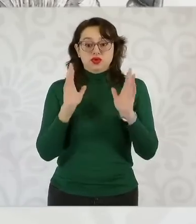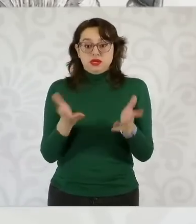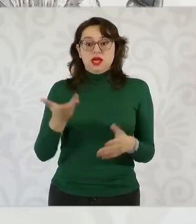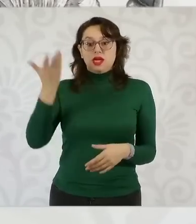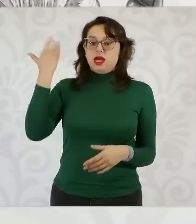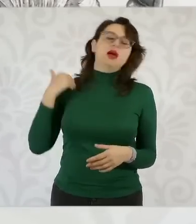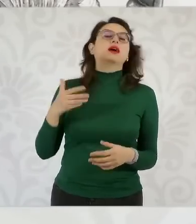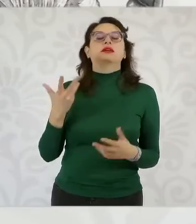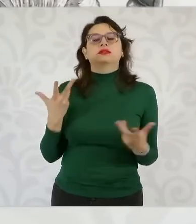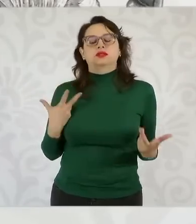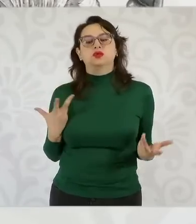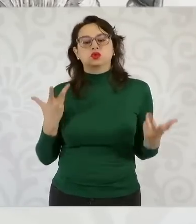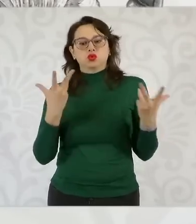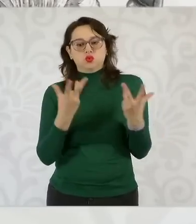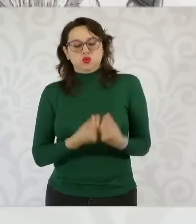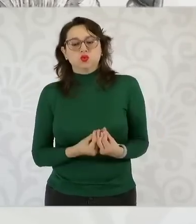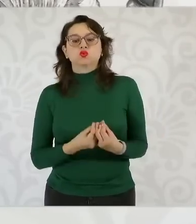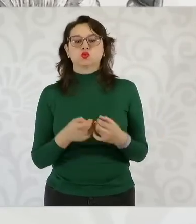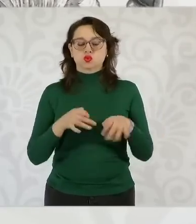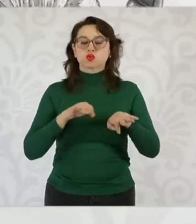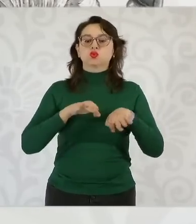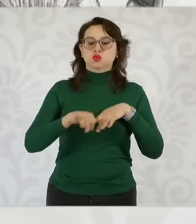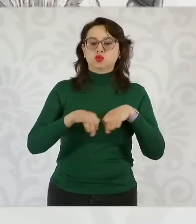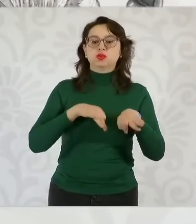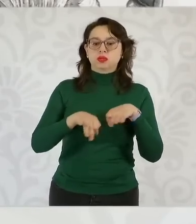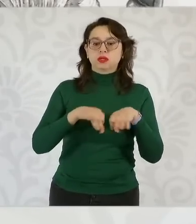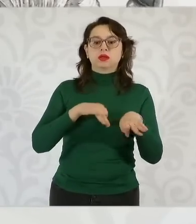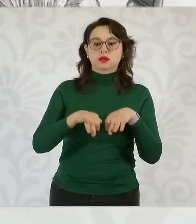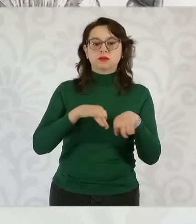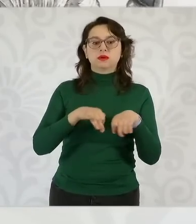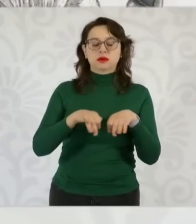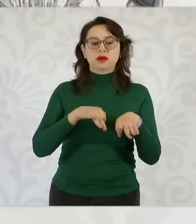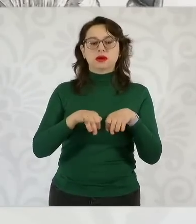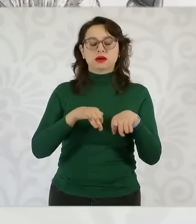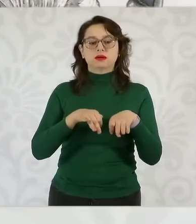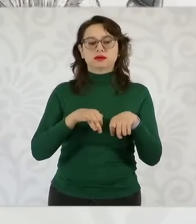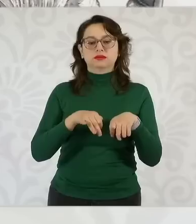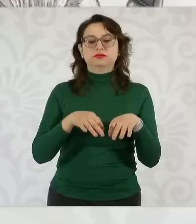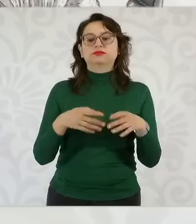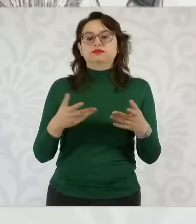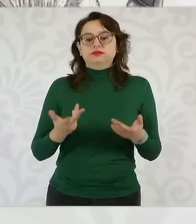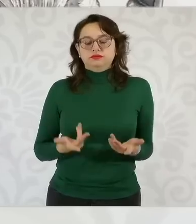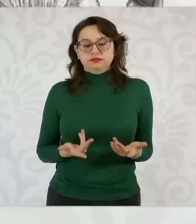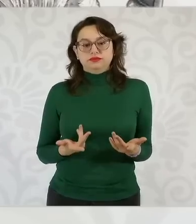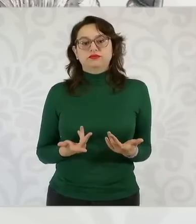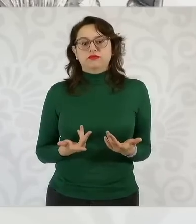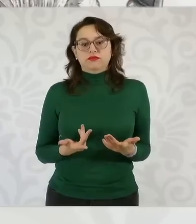cuando usted gestionaba como jefa de gobierno en la ciudad de de México en un equipo de ipo donde